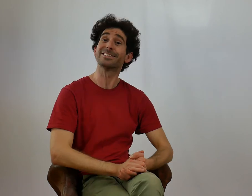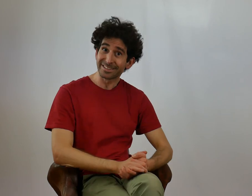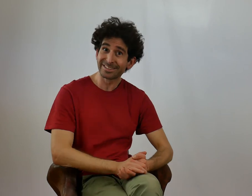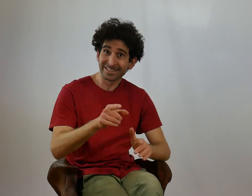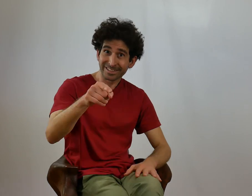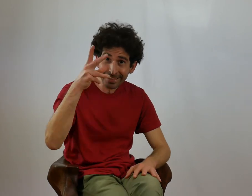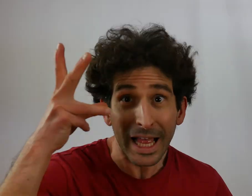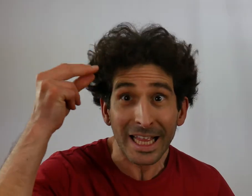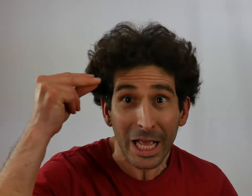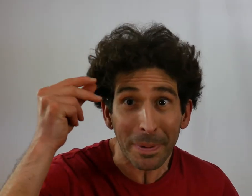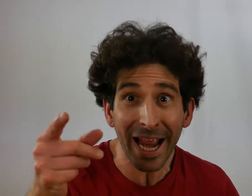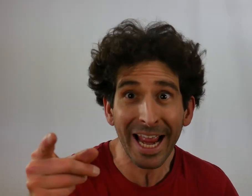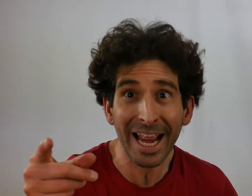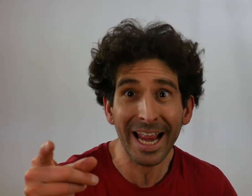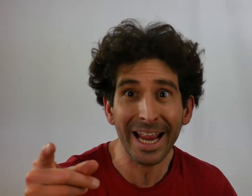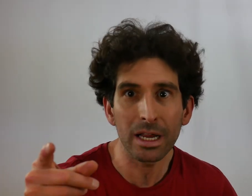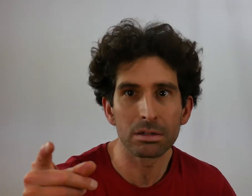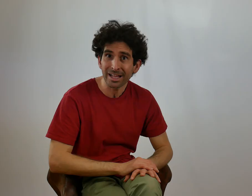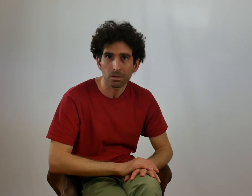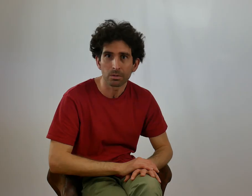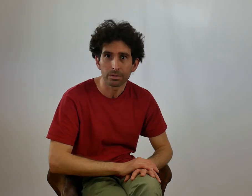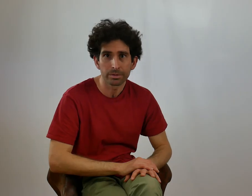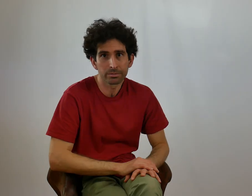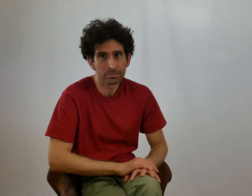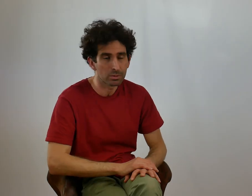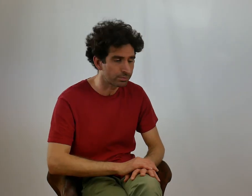Alors, t'as compris ? Non ? Bon...